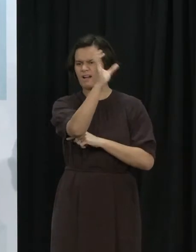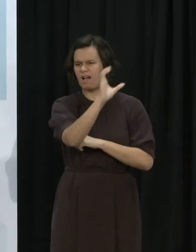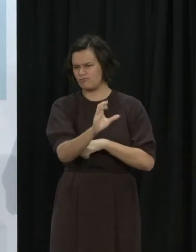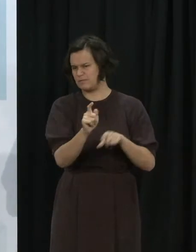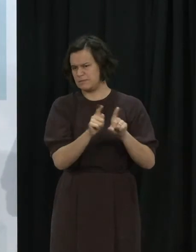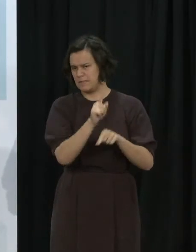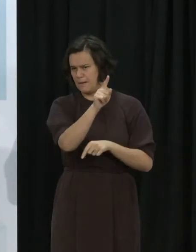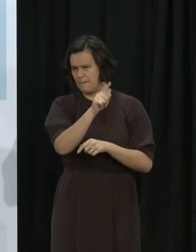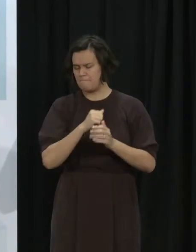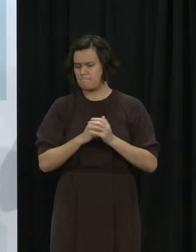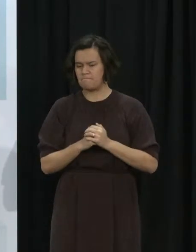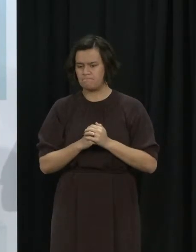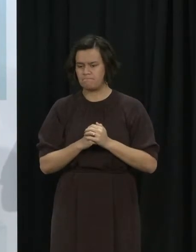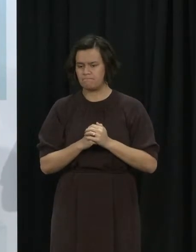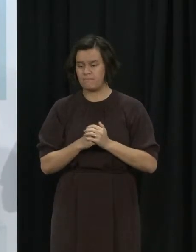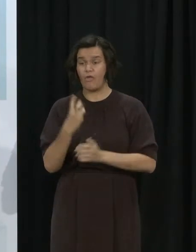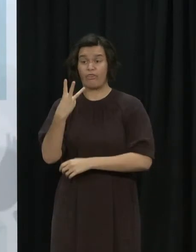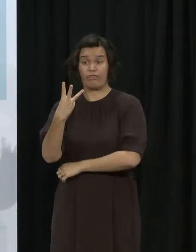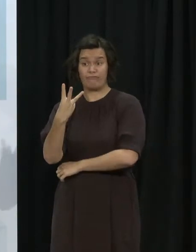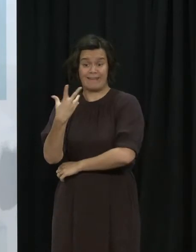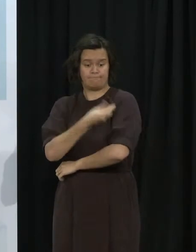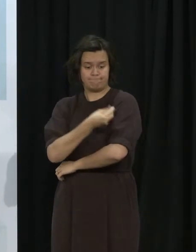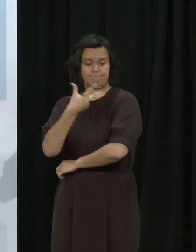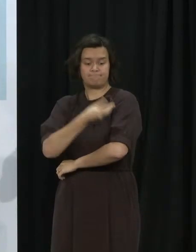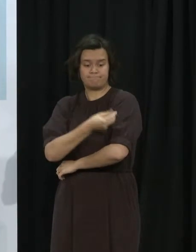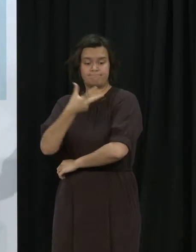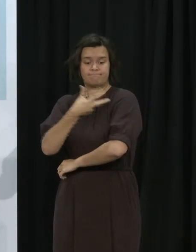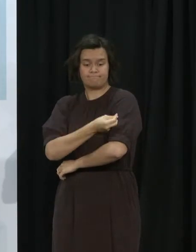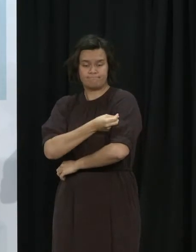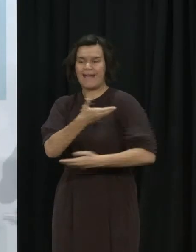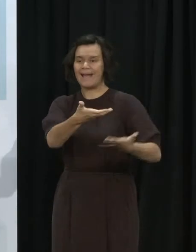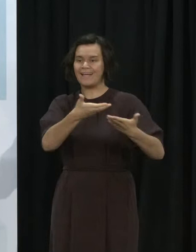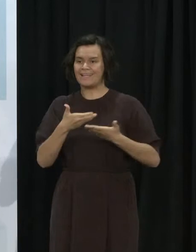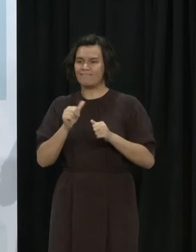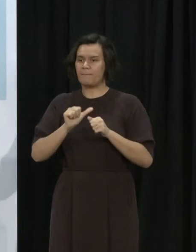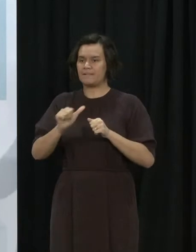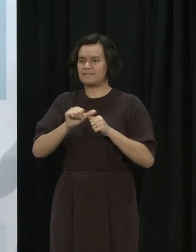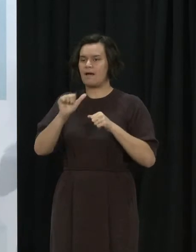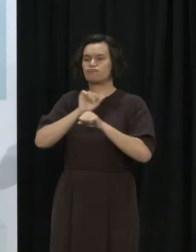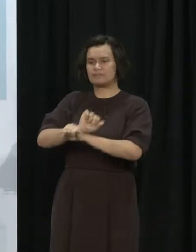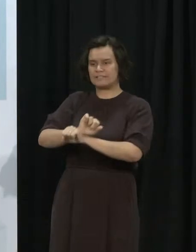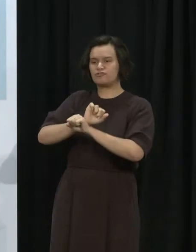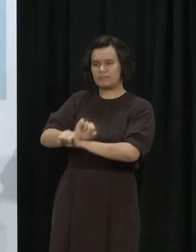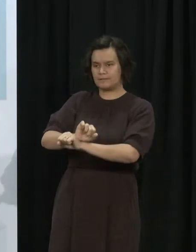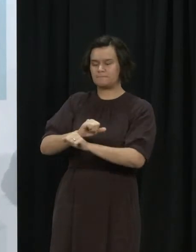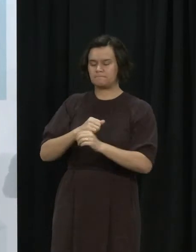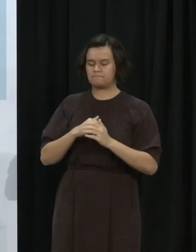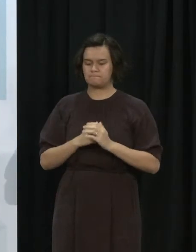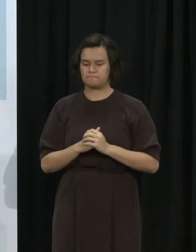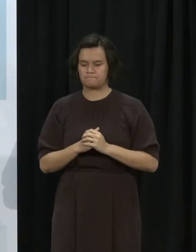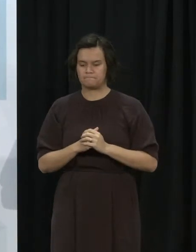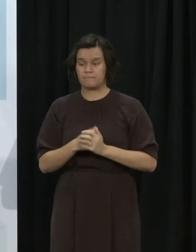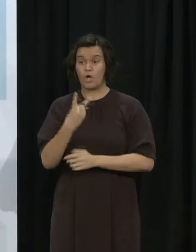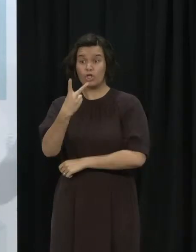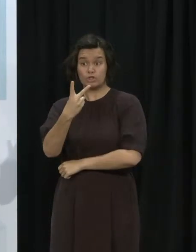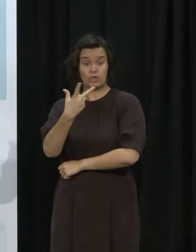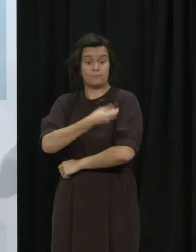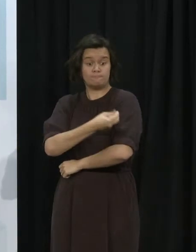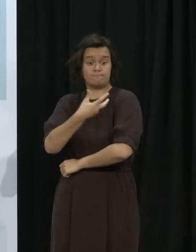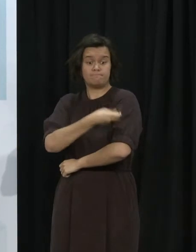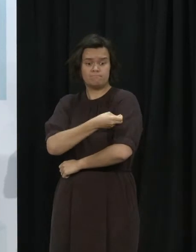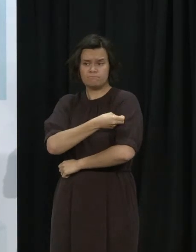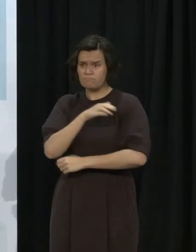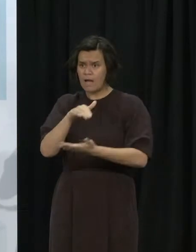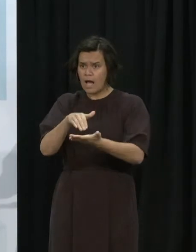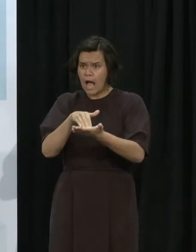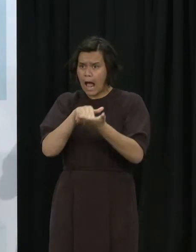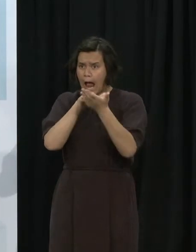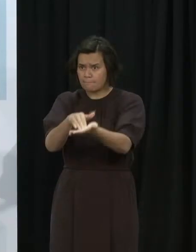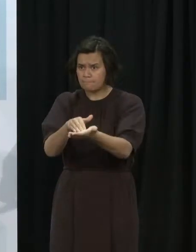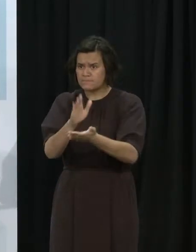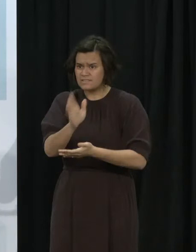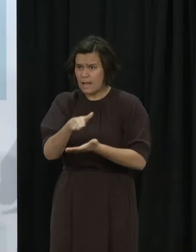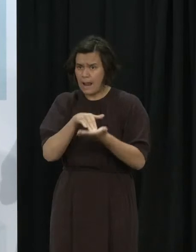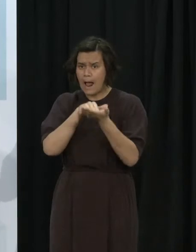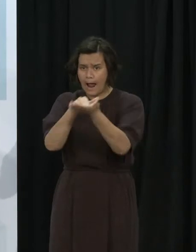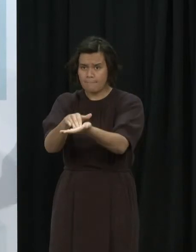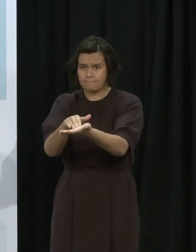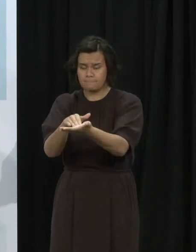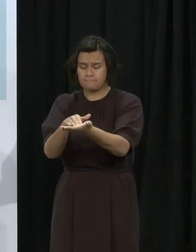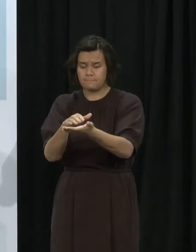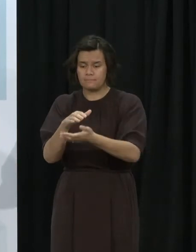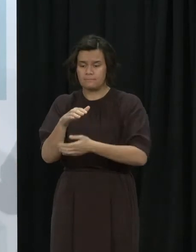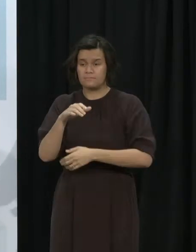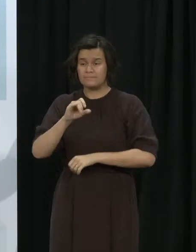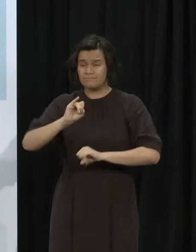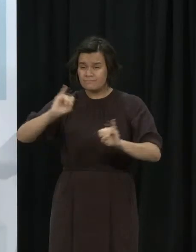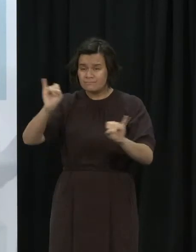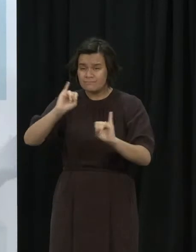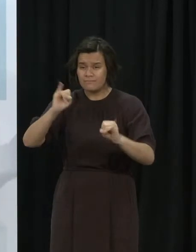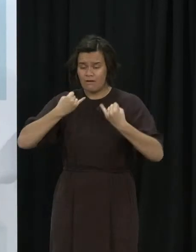Pfizer. Ko te kano kano he mahi